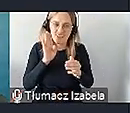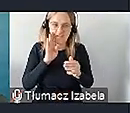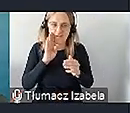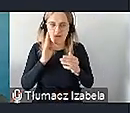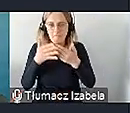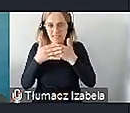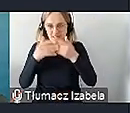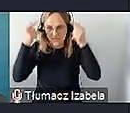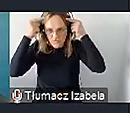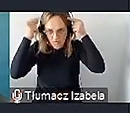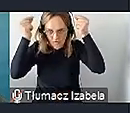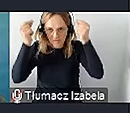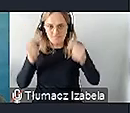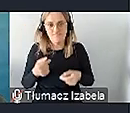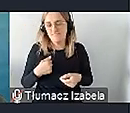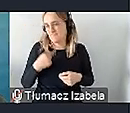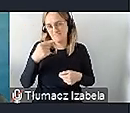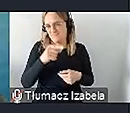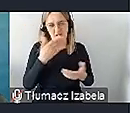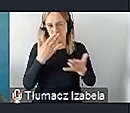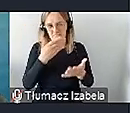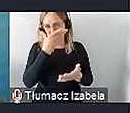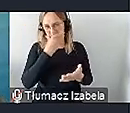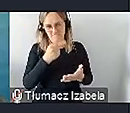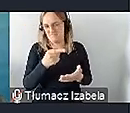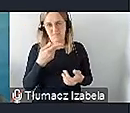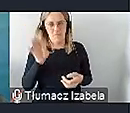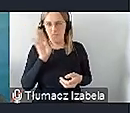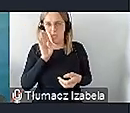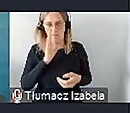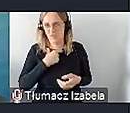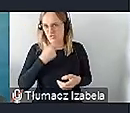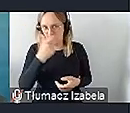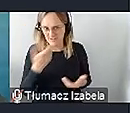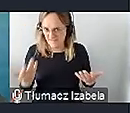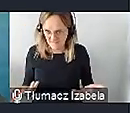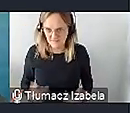Na razie w ogóle nie przypomina to żyrafy, ale mam nadzieję, że pójdziemy dalej. [śmiech]